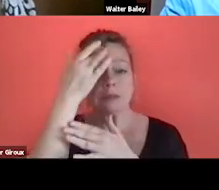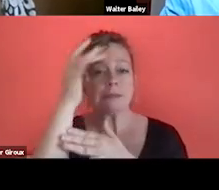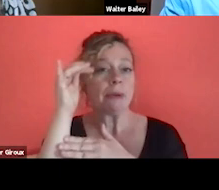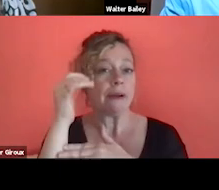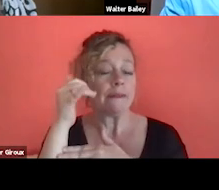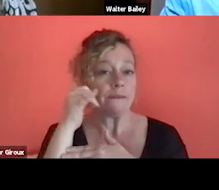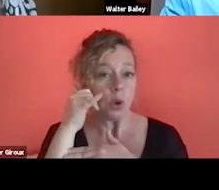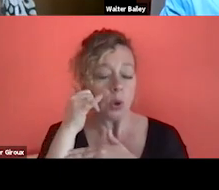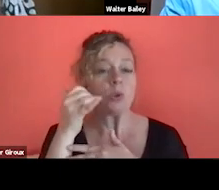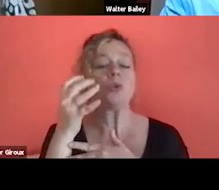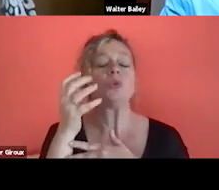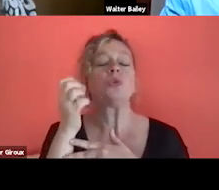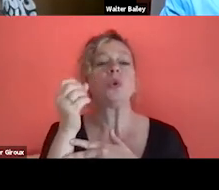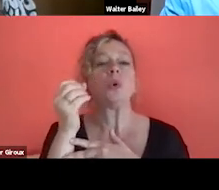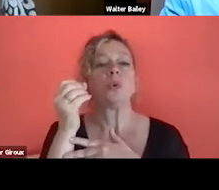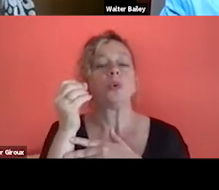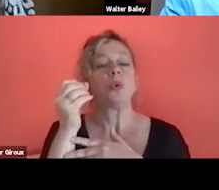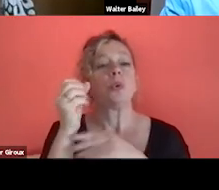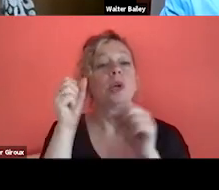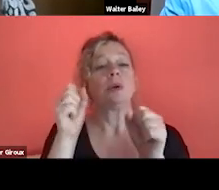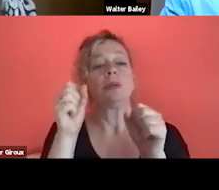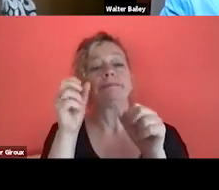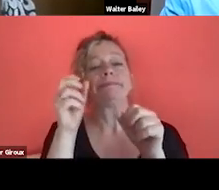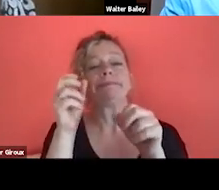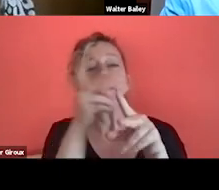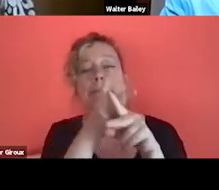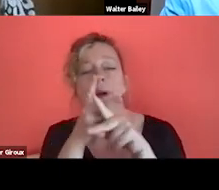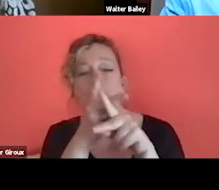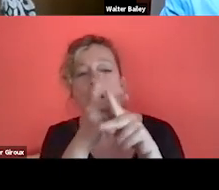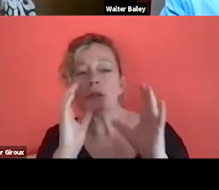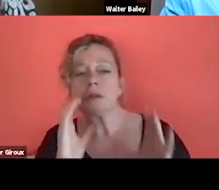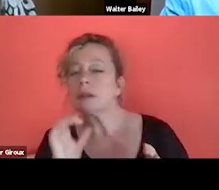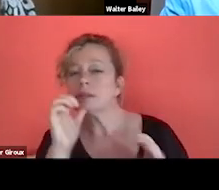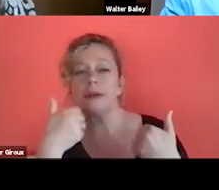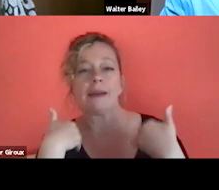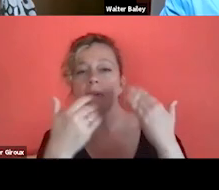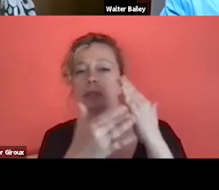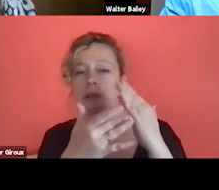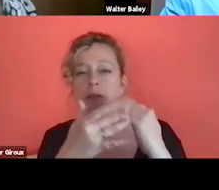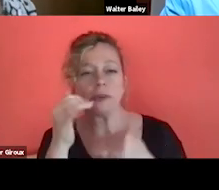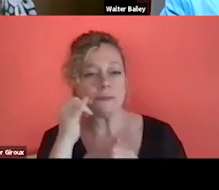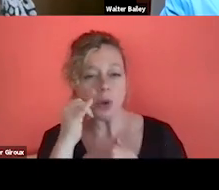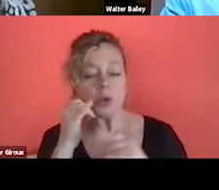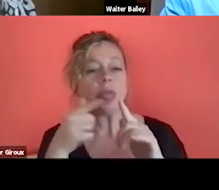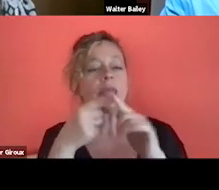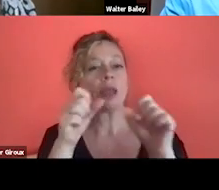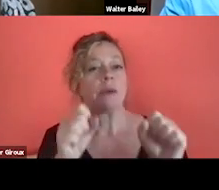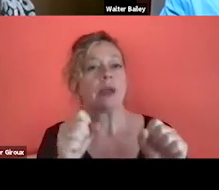Y así pudimos monitorear a los clientes que no tenían la tecnología o los teléfonos, y pudimos conseguirles teléfonos